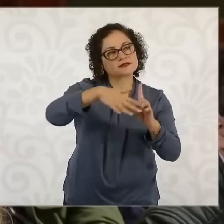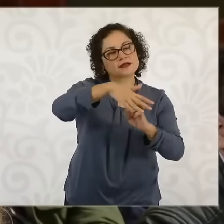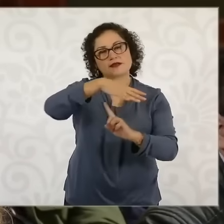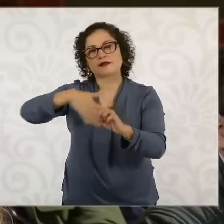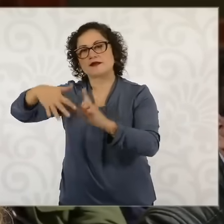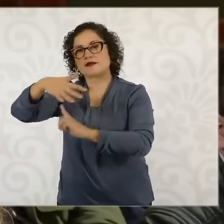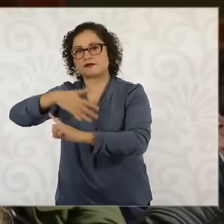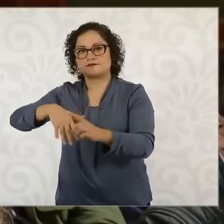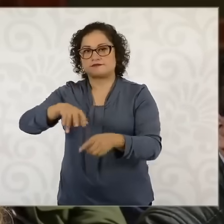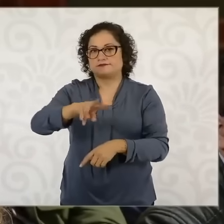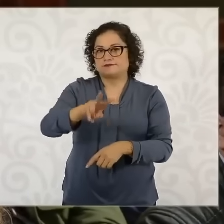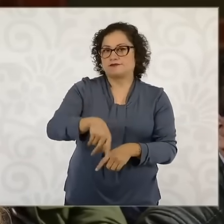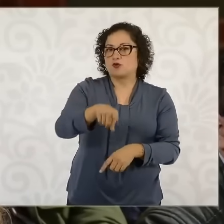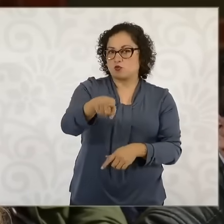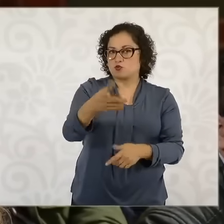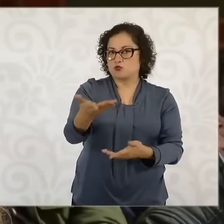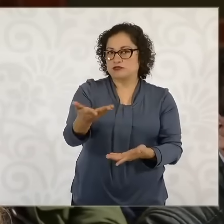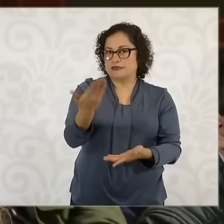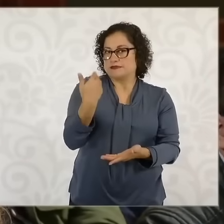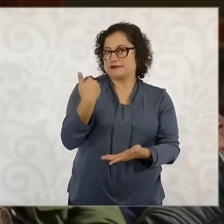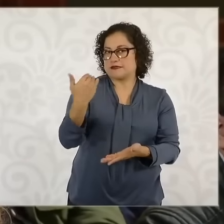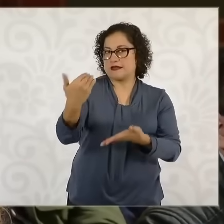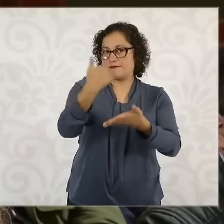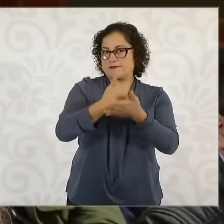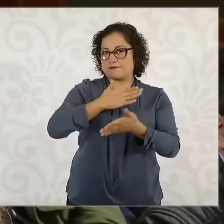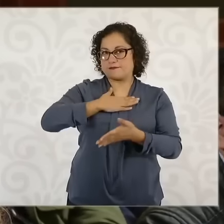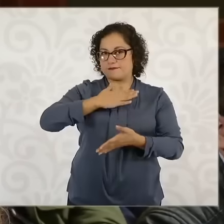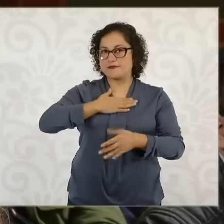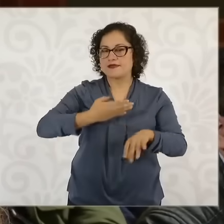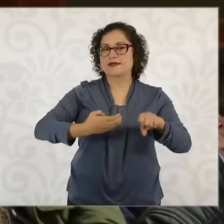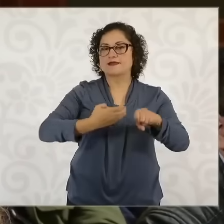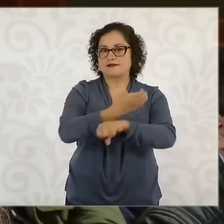lejos, usted acaba de viajar a mi región, bueno, pues evidentemente esto sería pues una bendición.